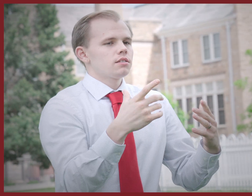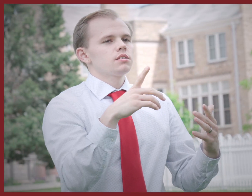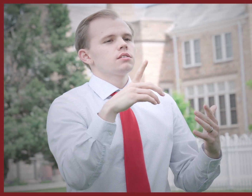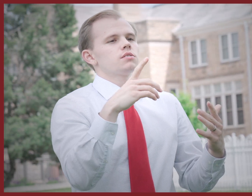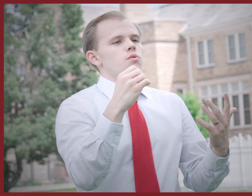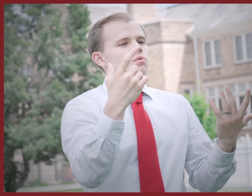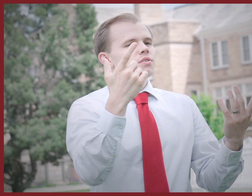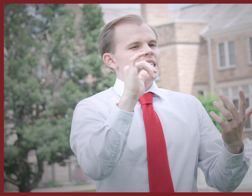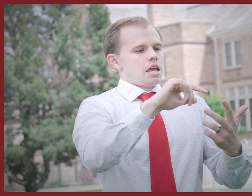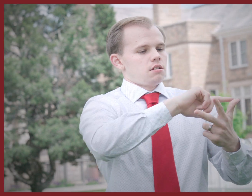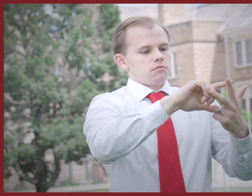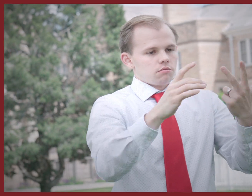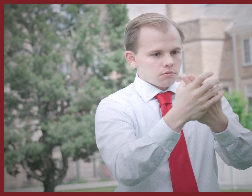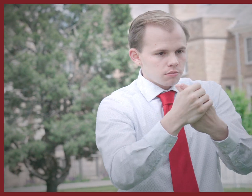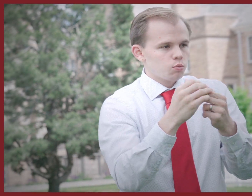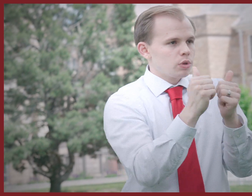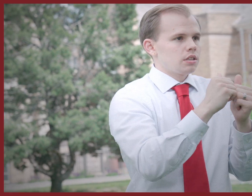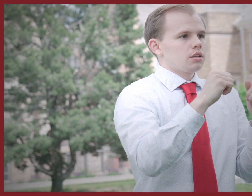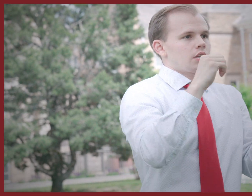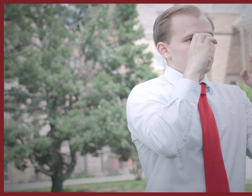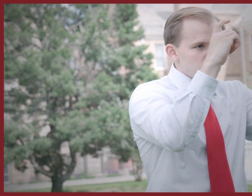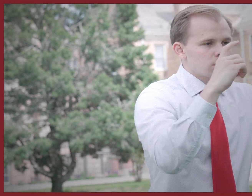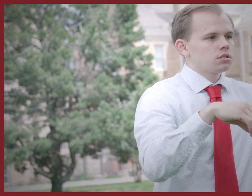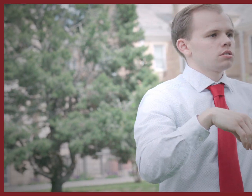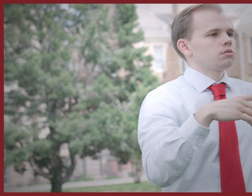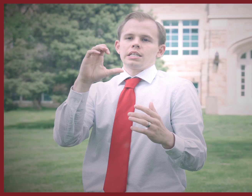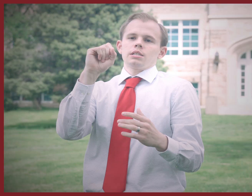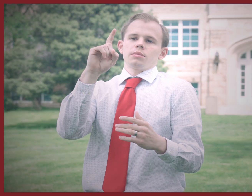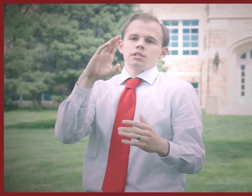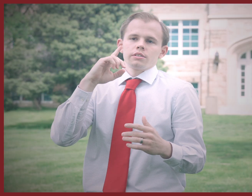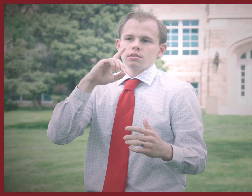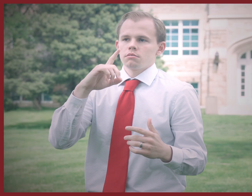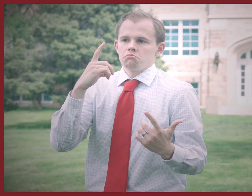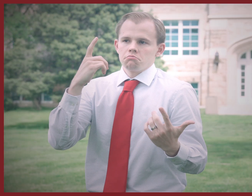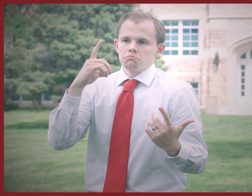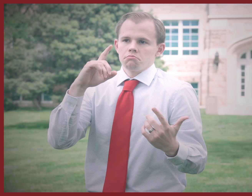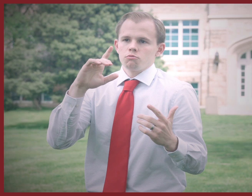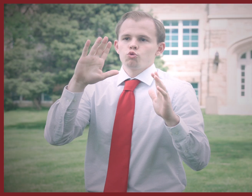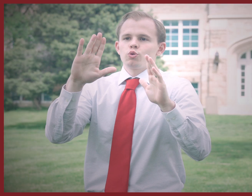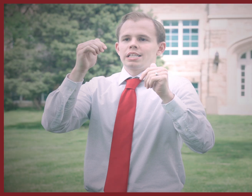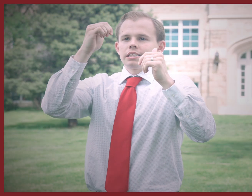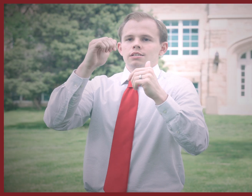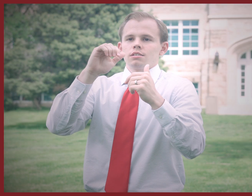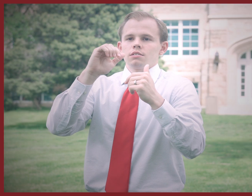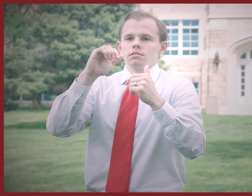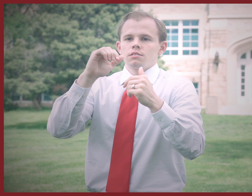tan rápido como puedas. Con esos tres deportes y mi educación, para mí, CSDB es la mejor escuela para sordos en los